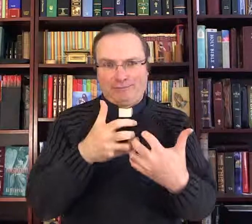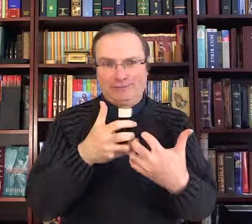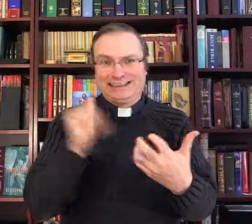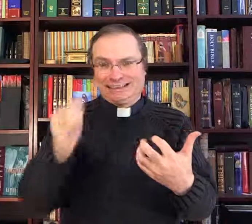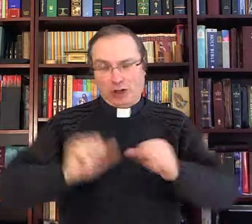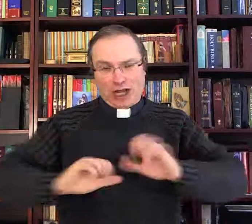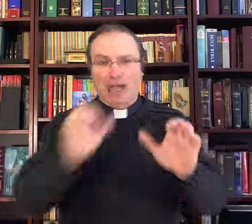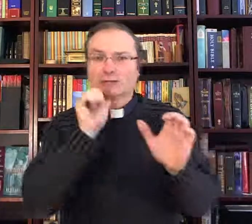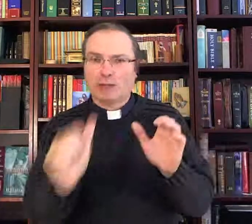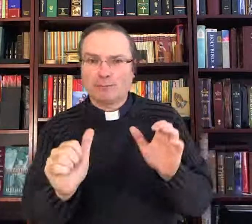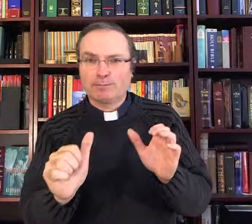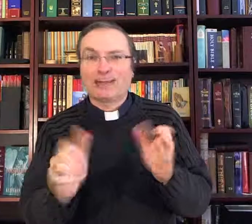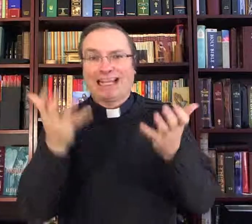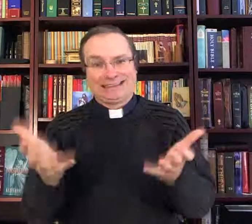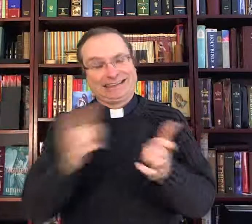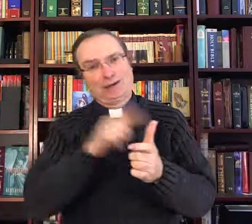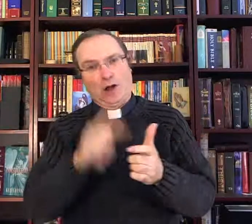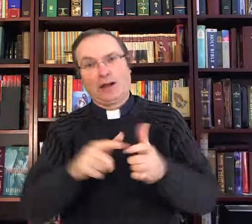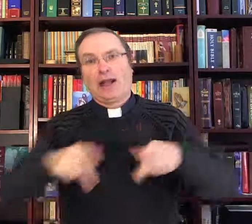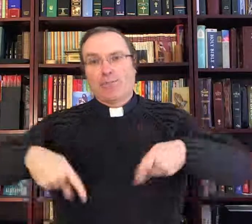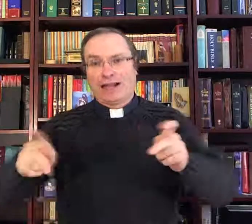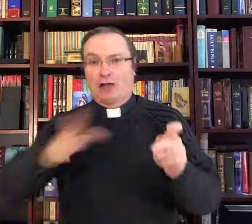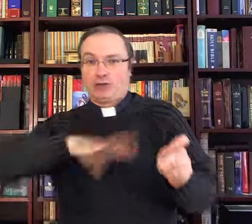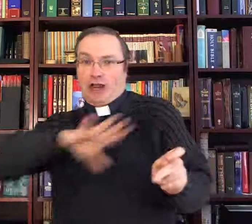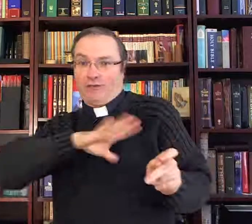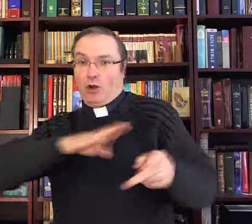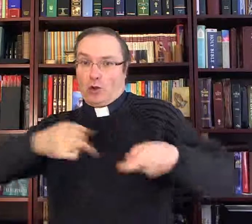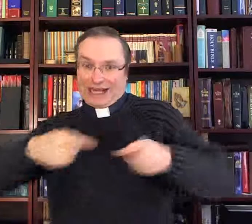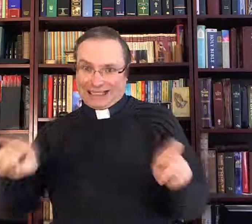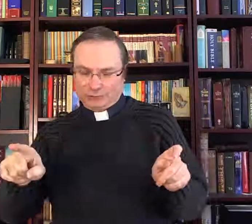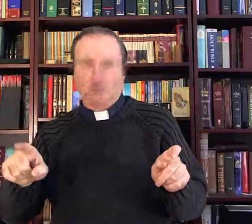si nous ne nous relâchons pas. Ainsi donc, pendant que nous en avons l'occasion,